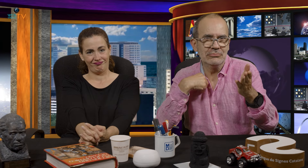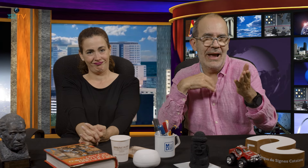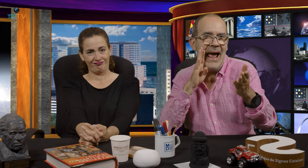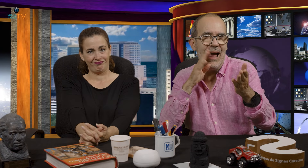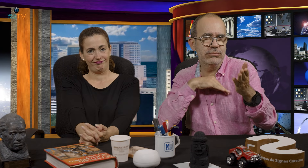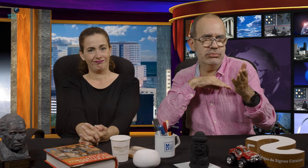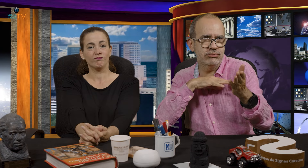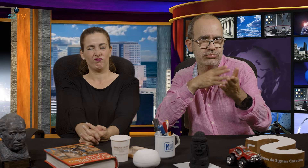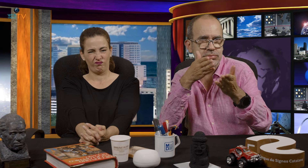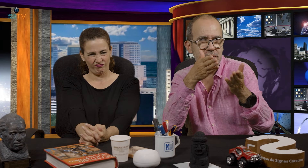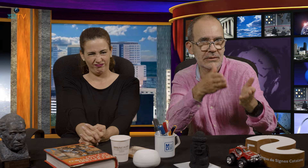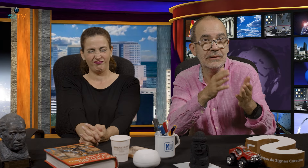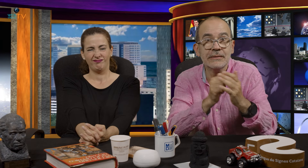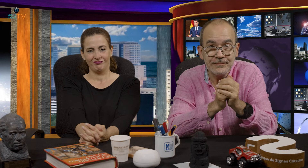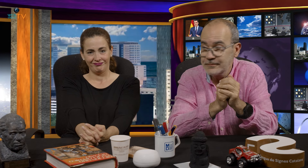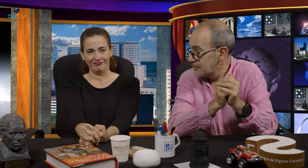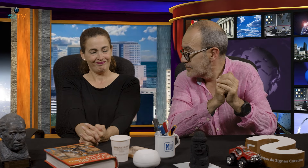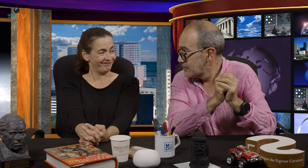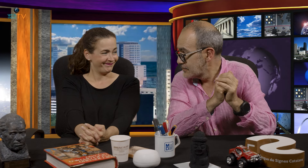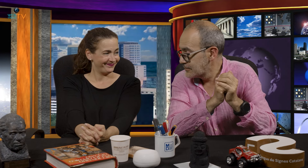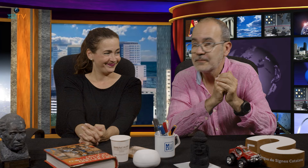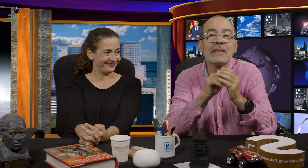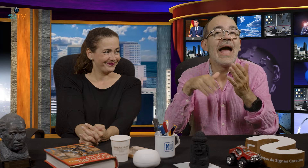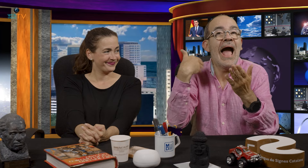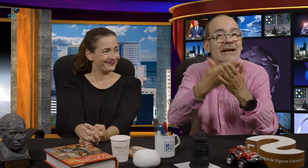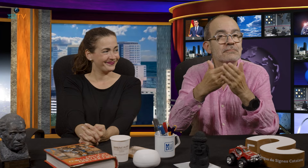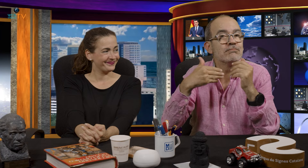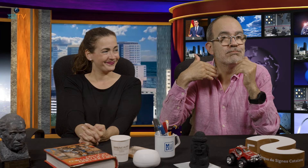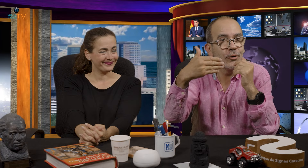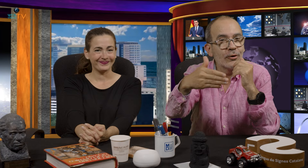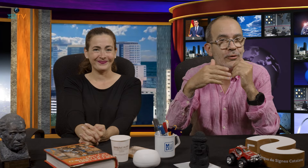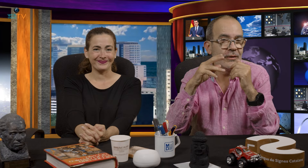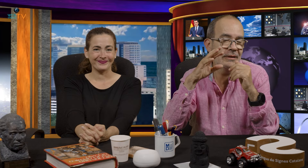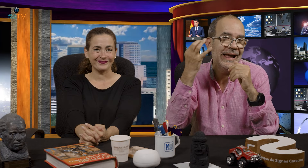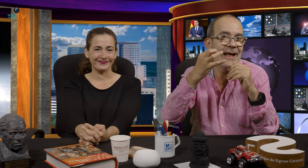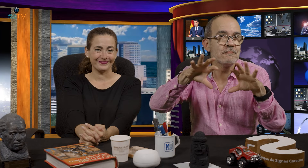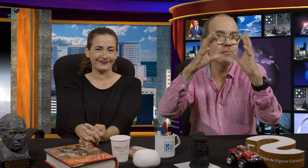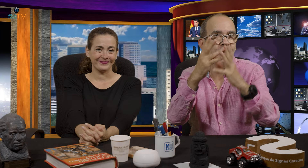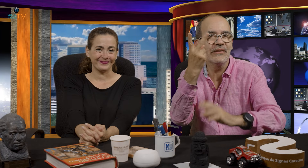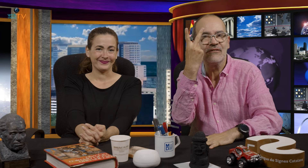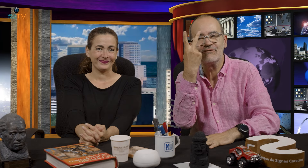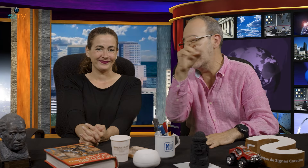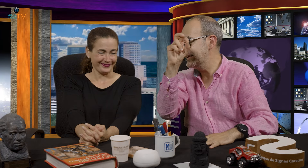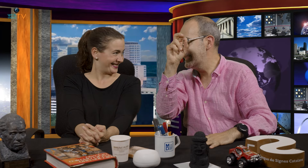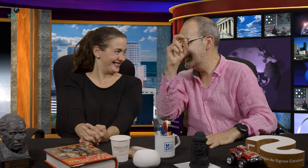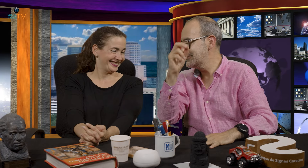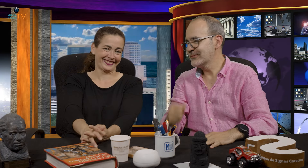de todas estas pandemias que os hemos dicho. Hasta pronto, en el QueMundo20.